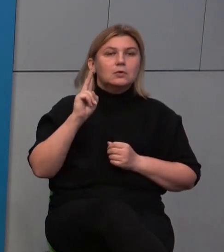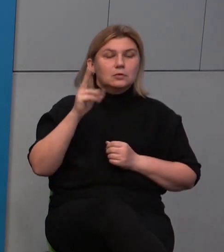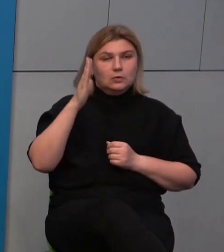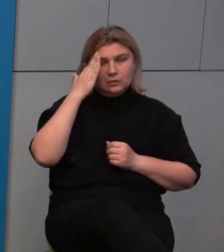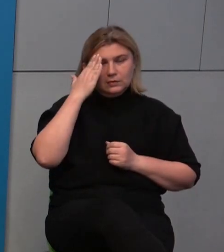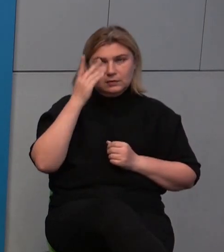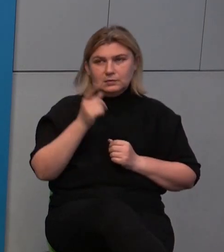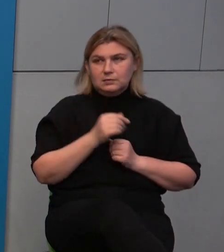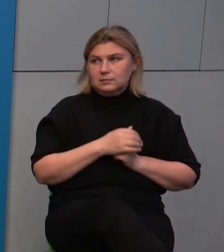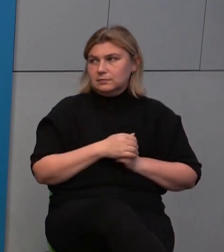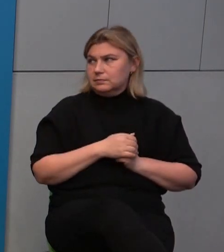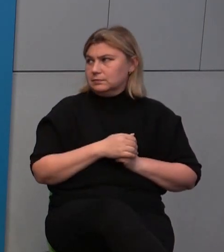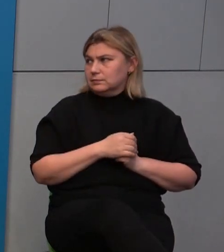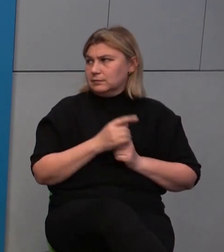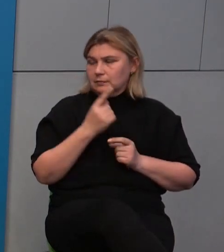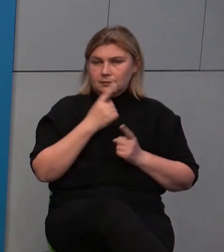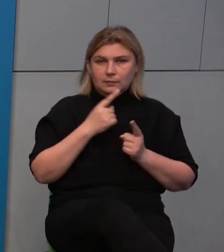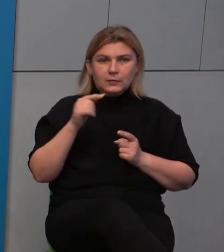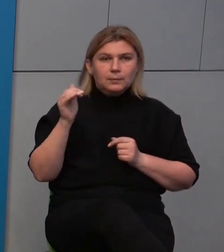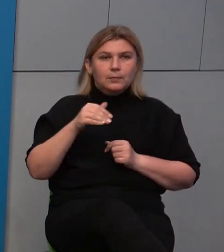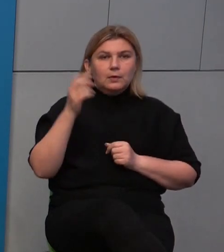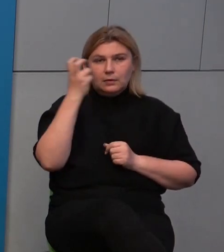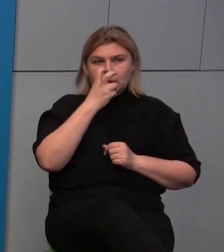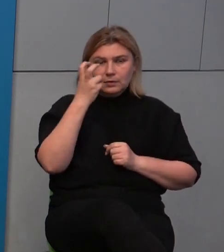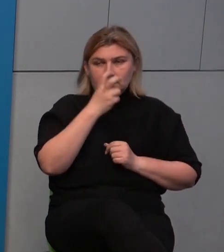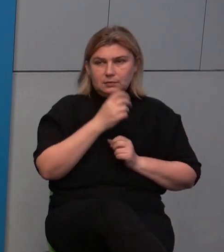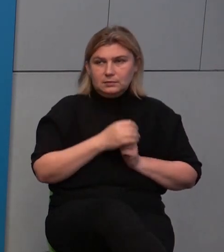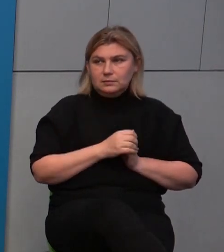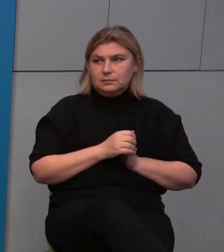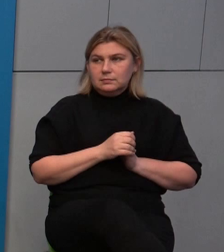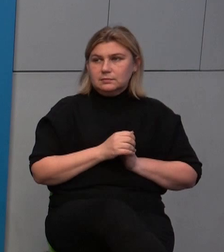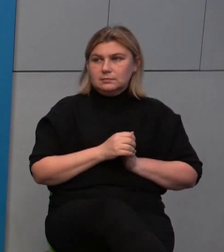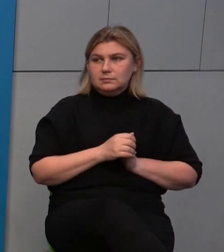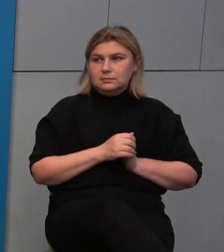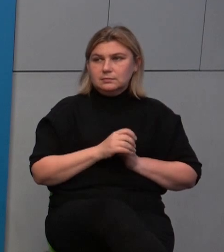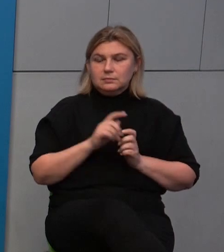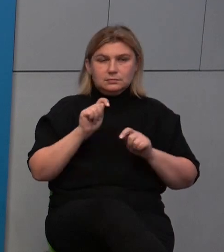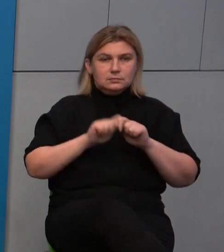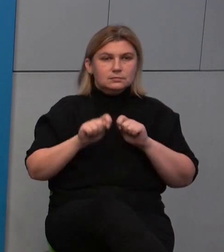Więc wydaje mi się, że to może być interesujące, to sprawdzanie